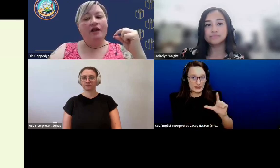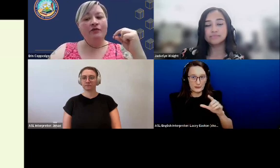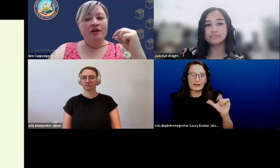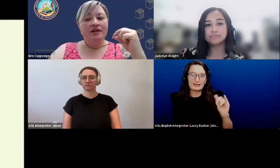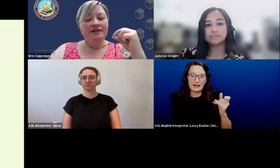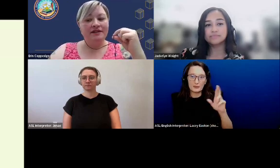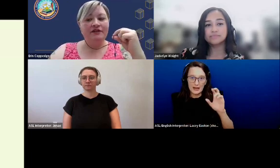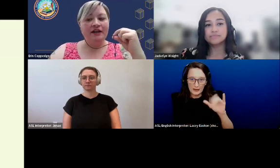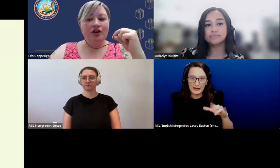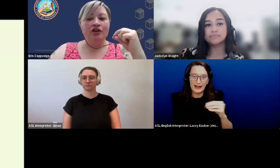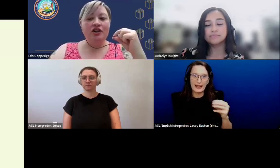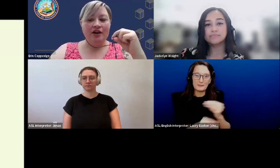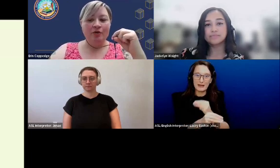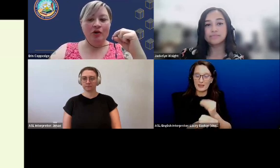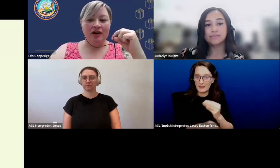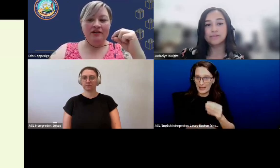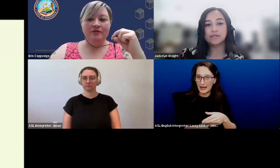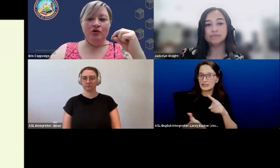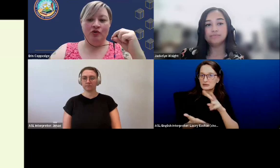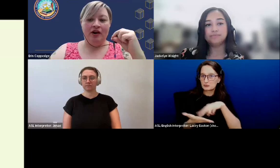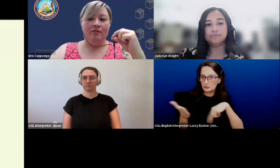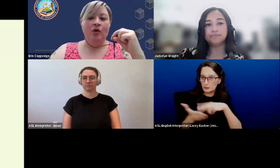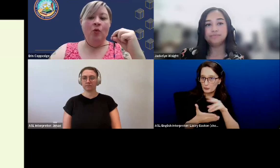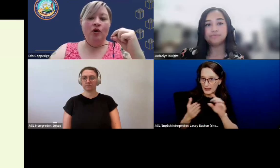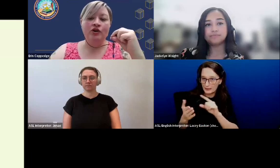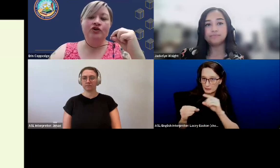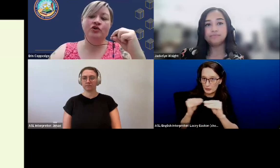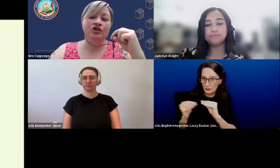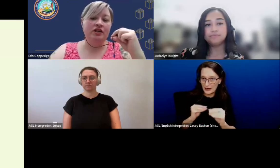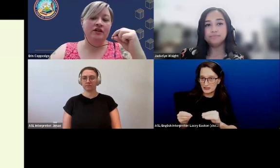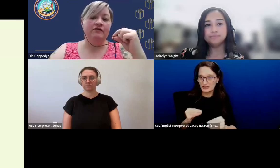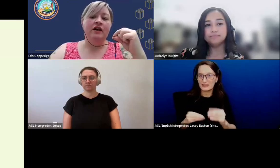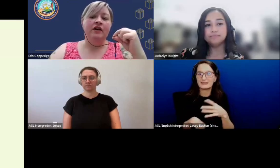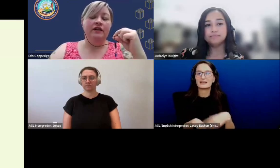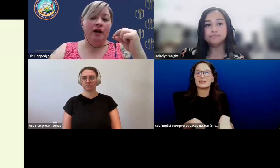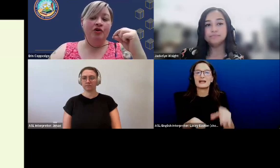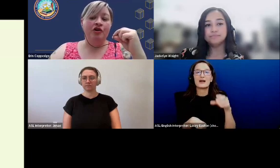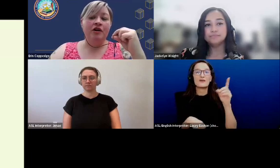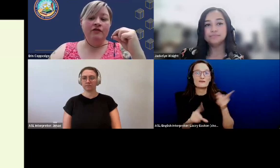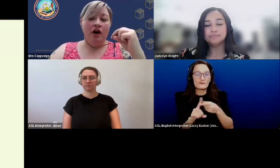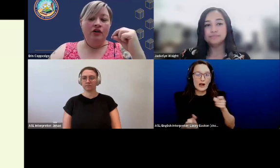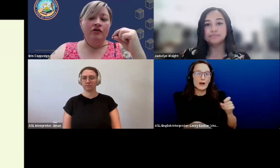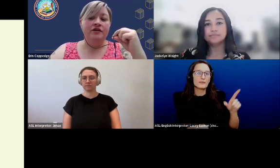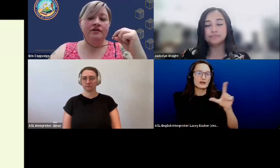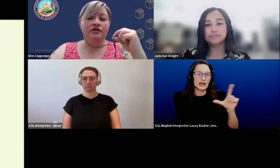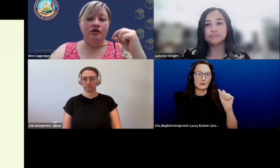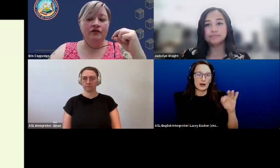participan en el programa California Assisted Technology Enterprise trabajan para obtener las certificaciones de la Biblioteca del Congreso,